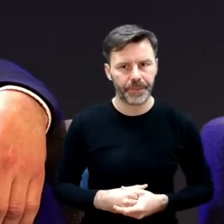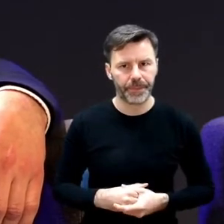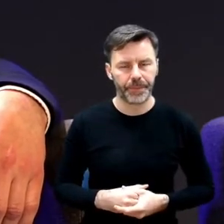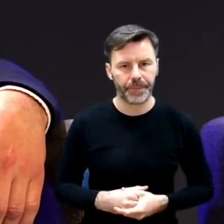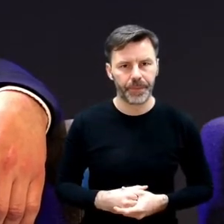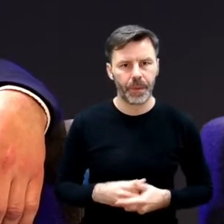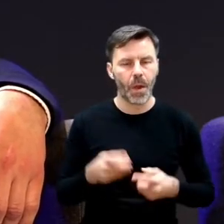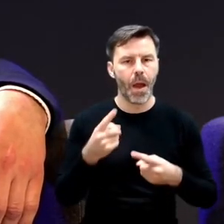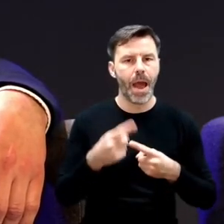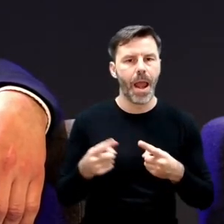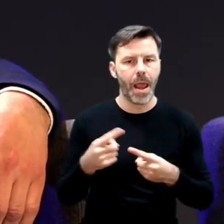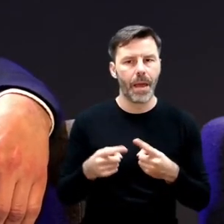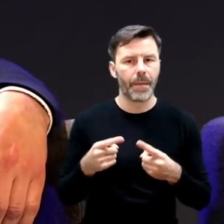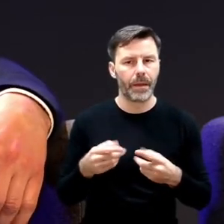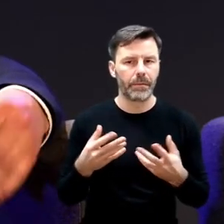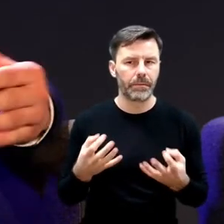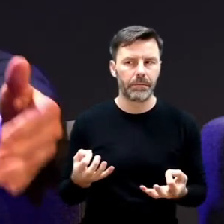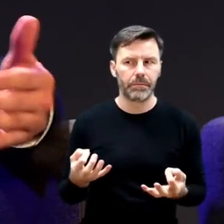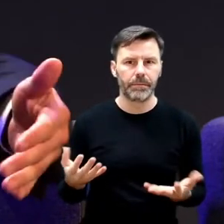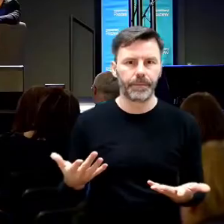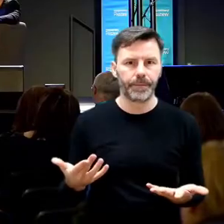a mianowicie kwestia efektywności energetycznej,